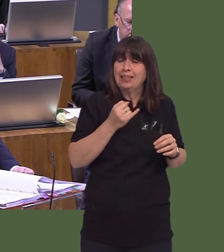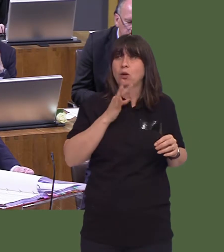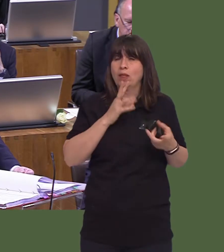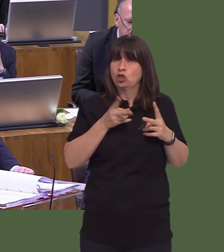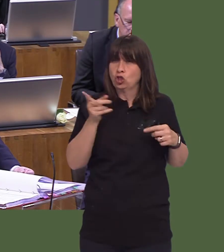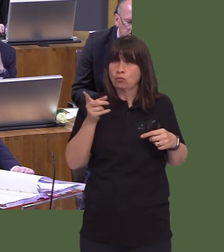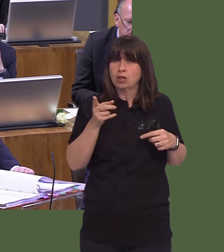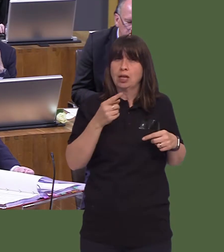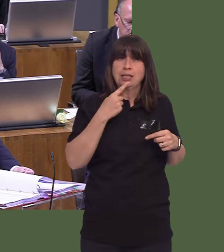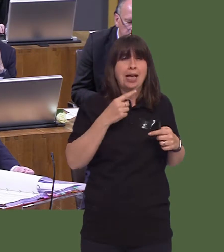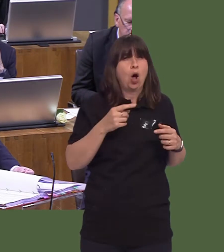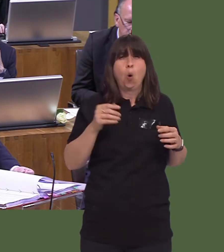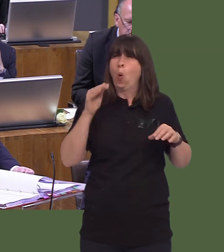Beth, felly, sy'n digwydd nesaf?